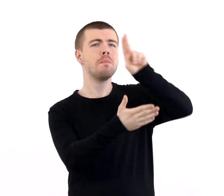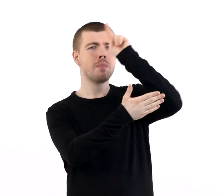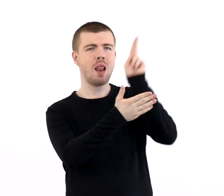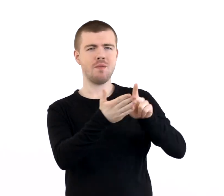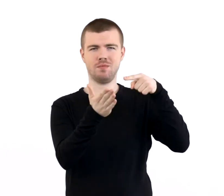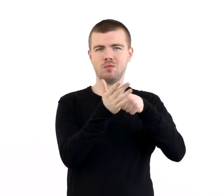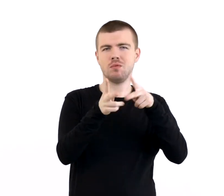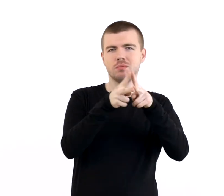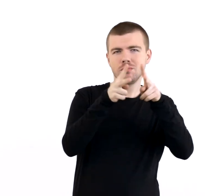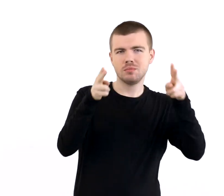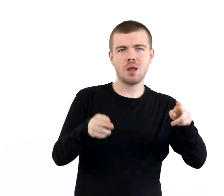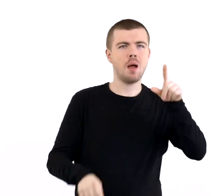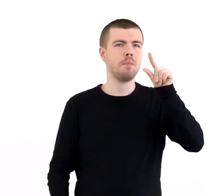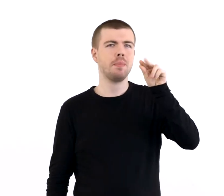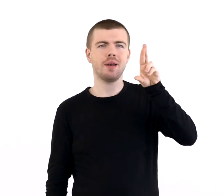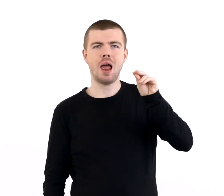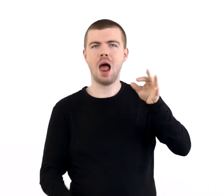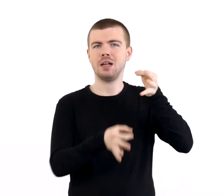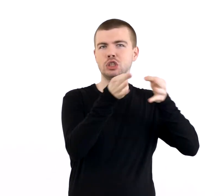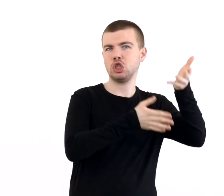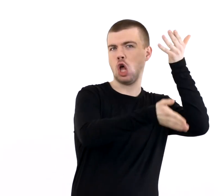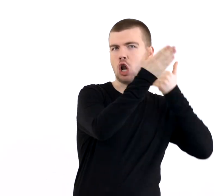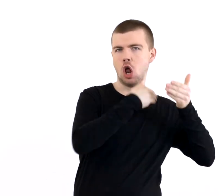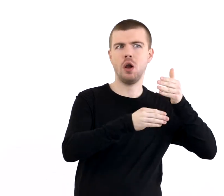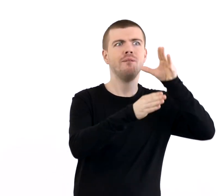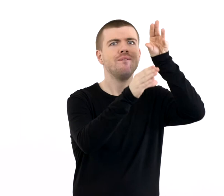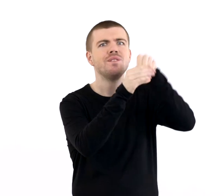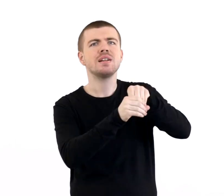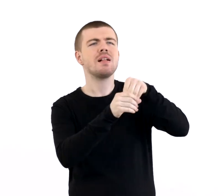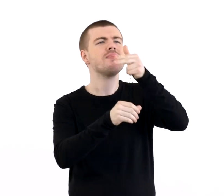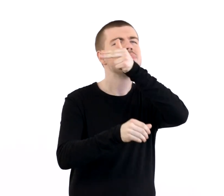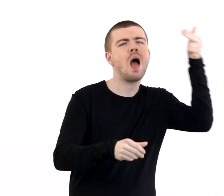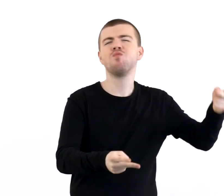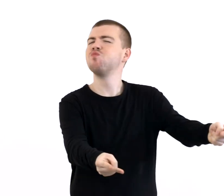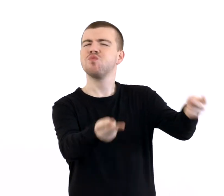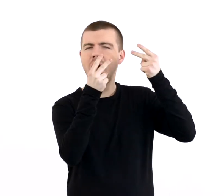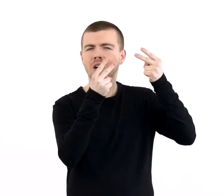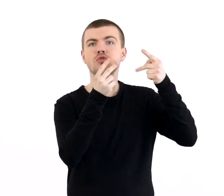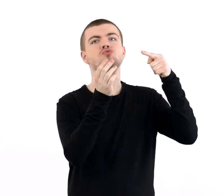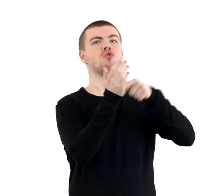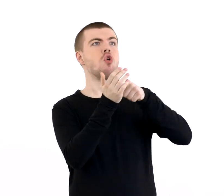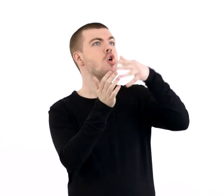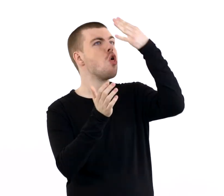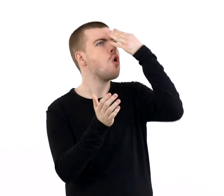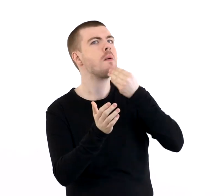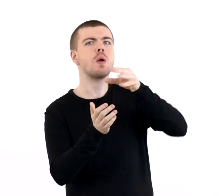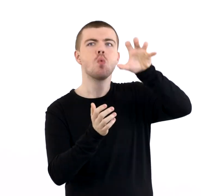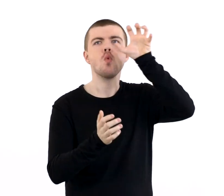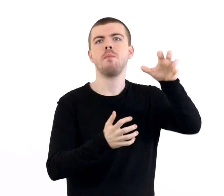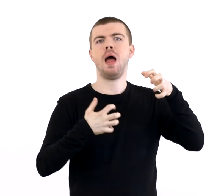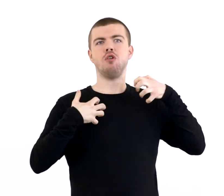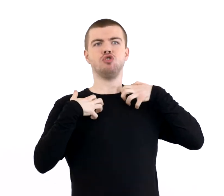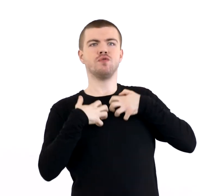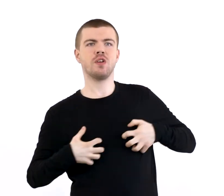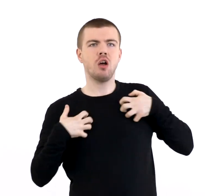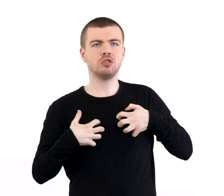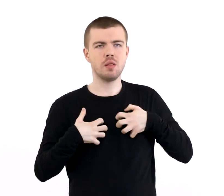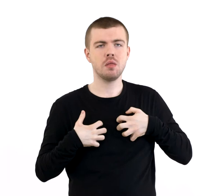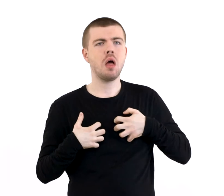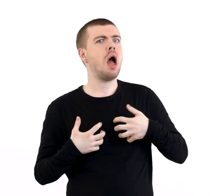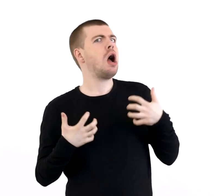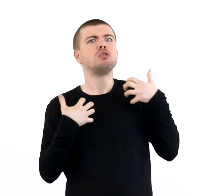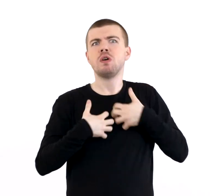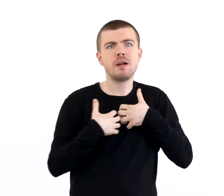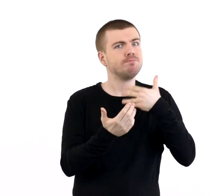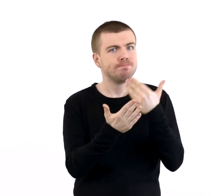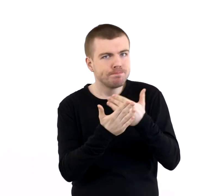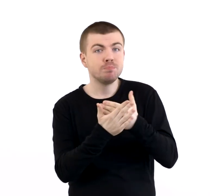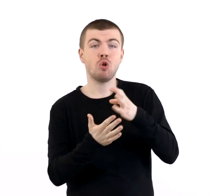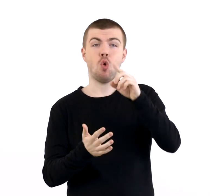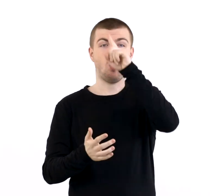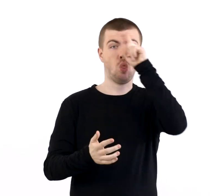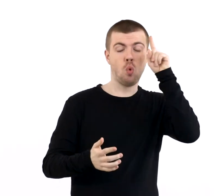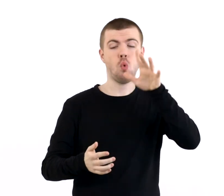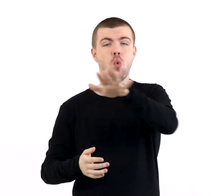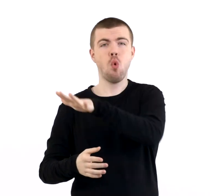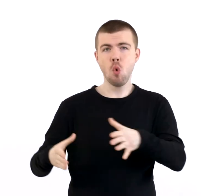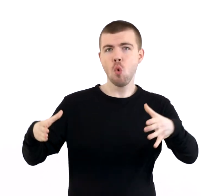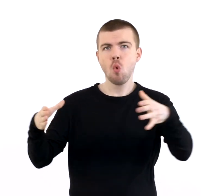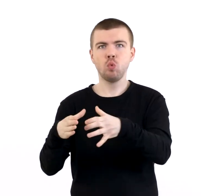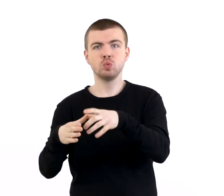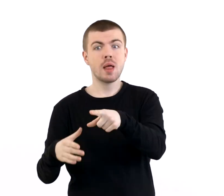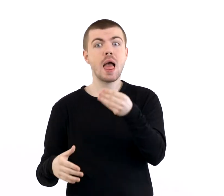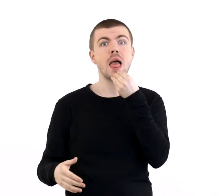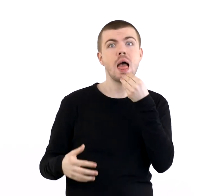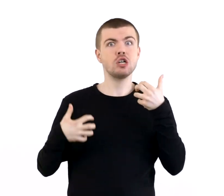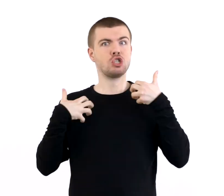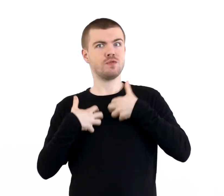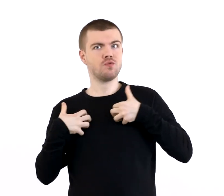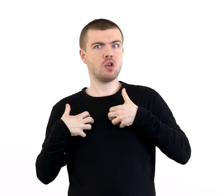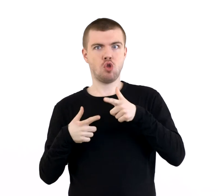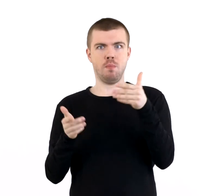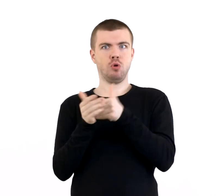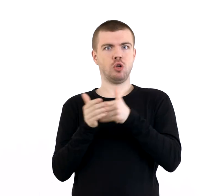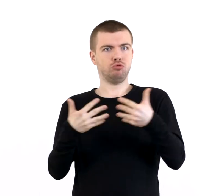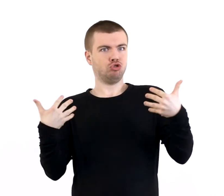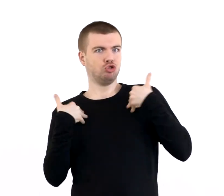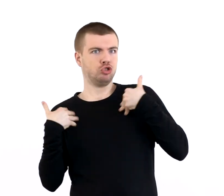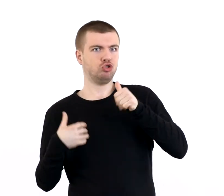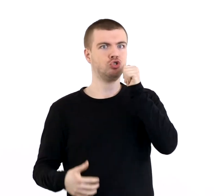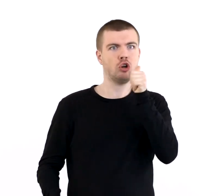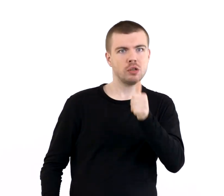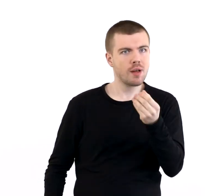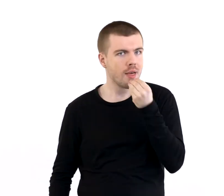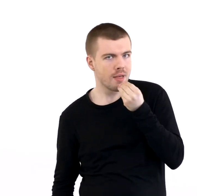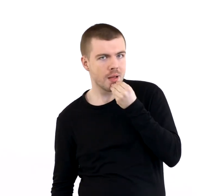Ważną tematyką w prehistorycznym malarstwie były obrazy zwierząt, które stanowiły źródło pożywienia dla ówczesnych ludów,